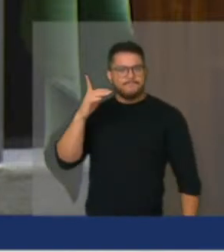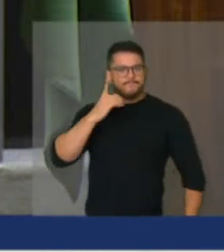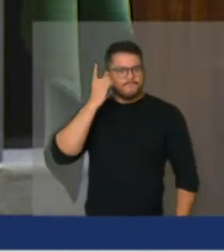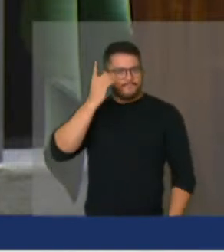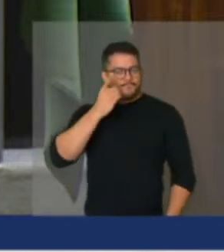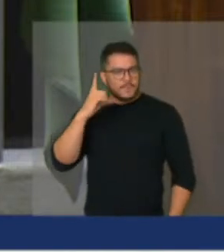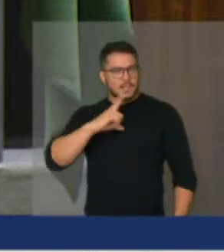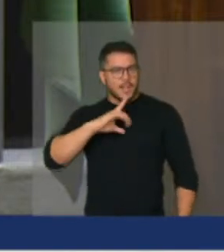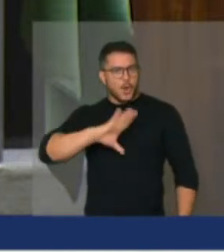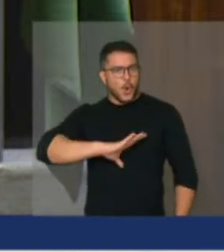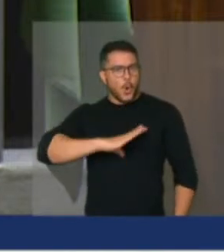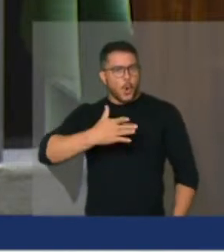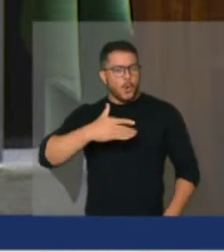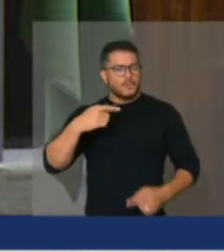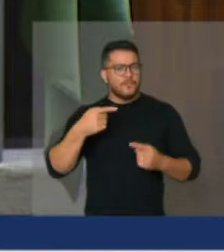SERVIÇO COM O MINISTRO QUE